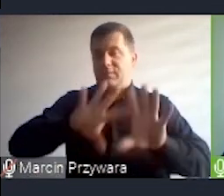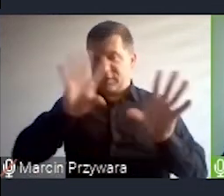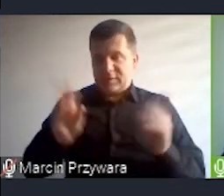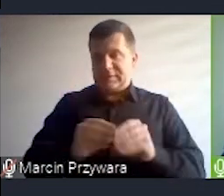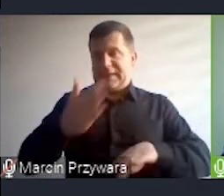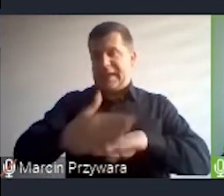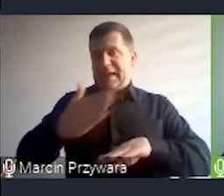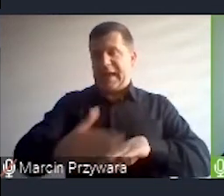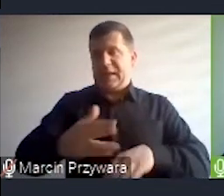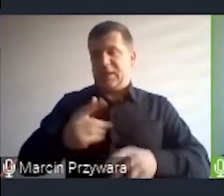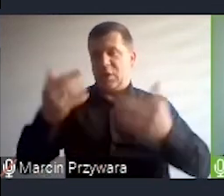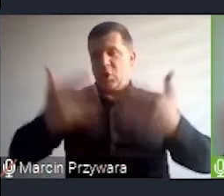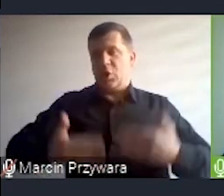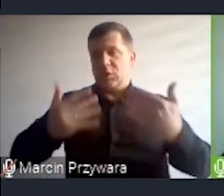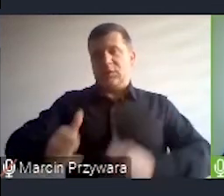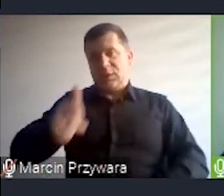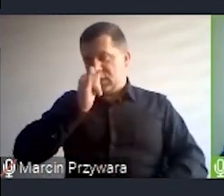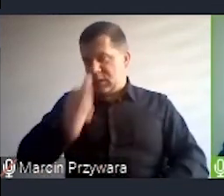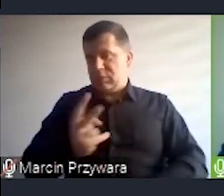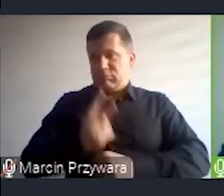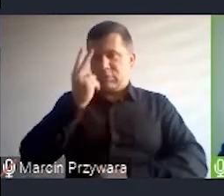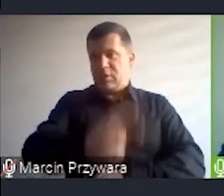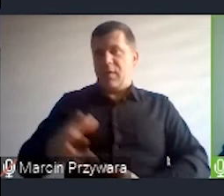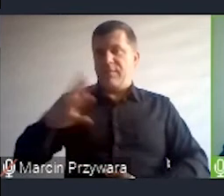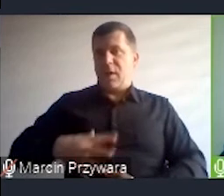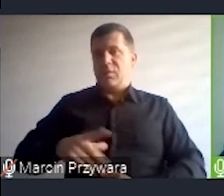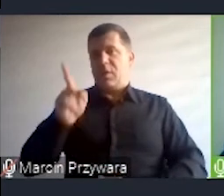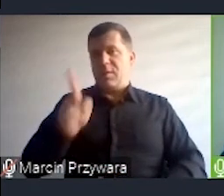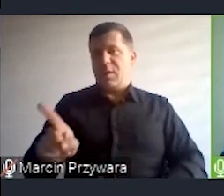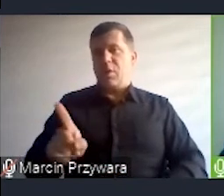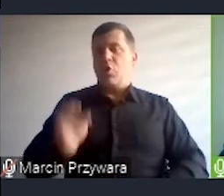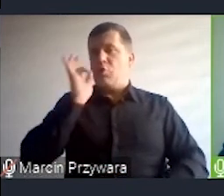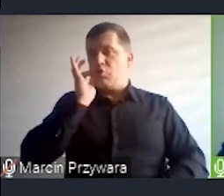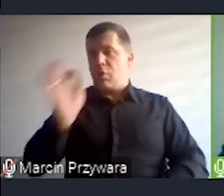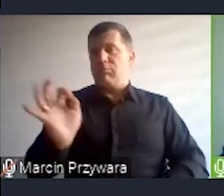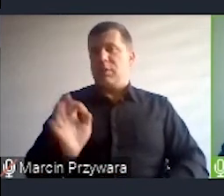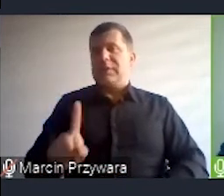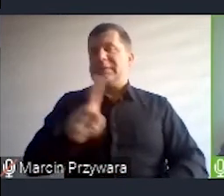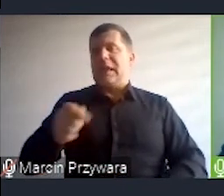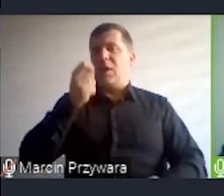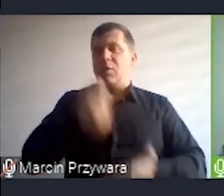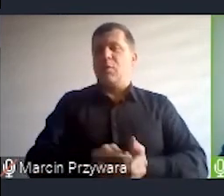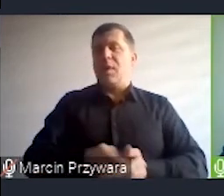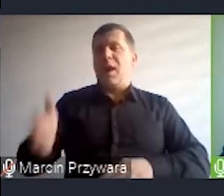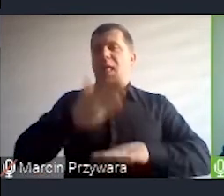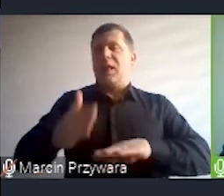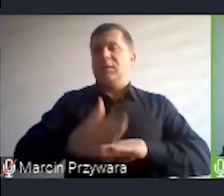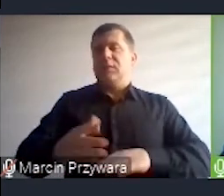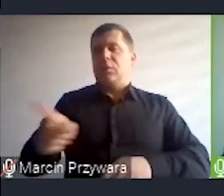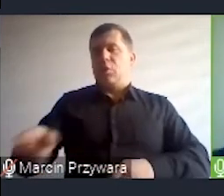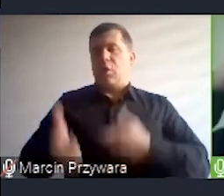które rozlicza nie może przekroczyć wartości tego dobra – wartości jaką leasingodawca je zakupił.